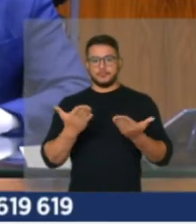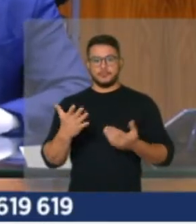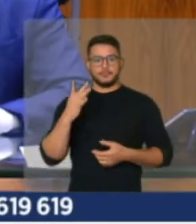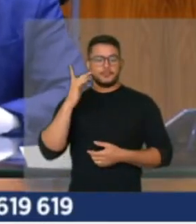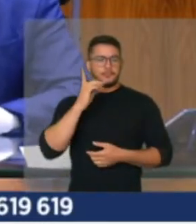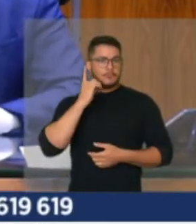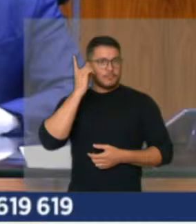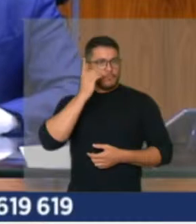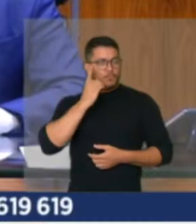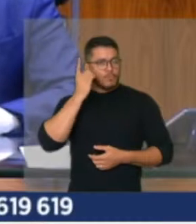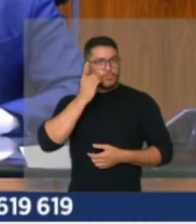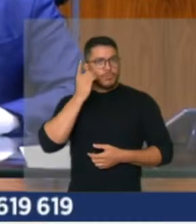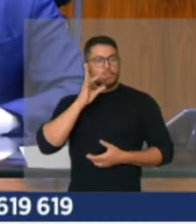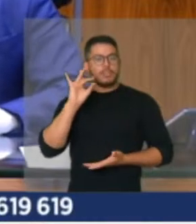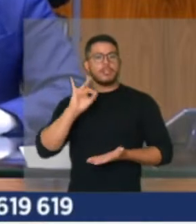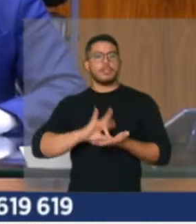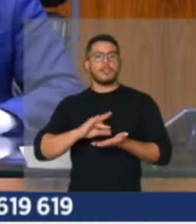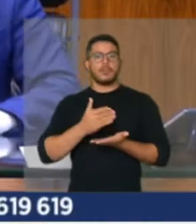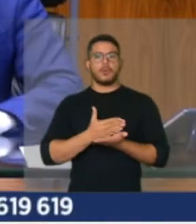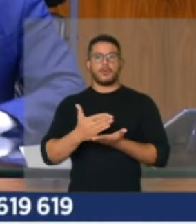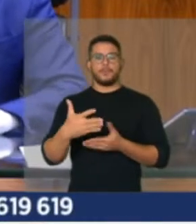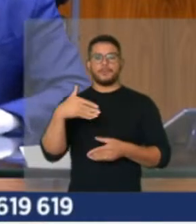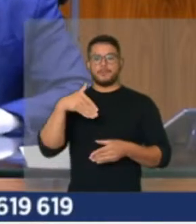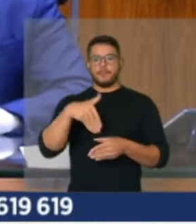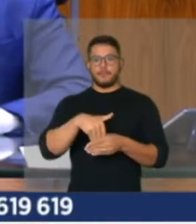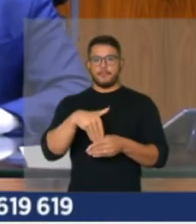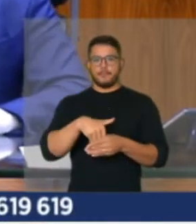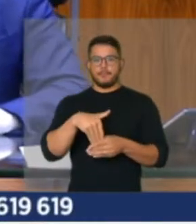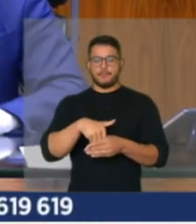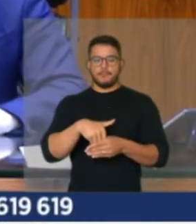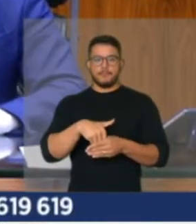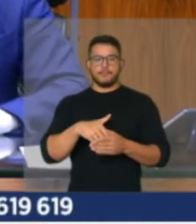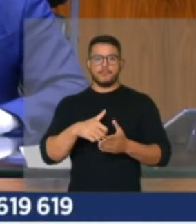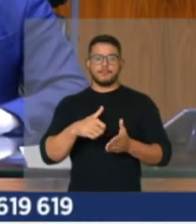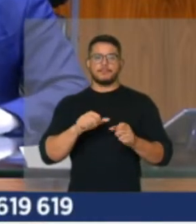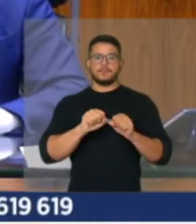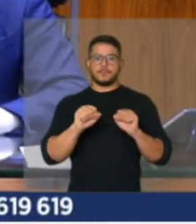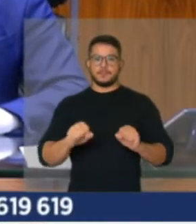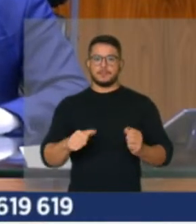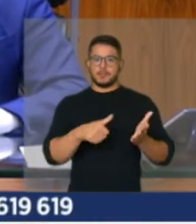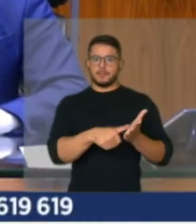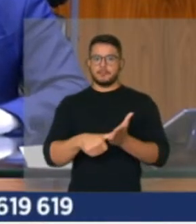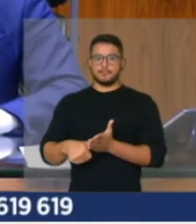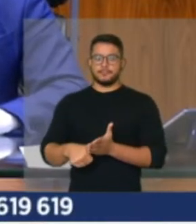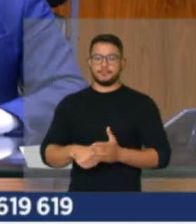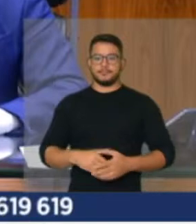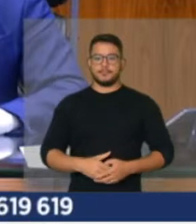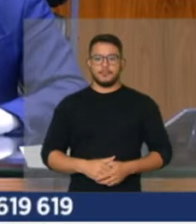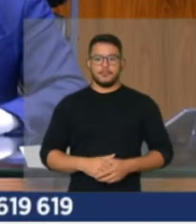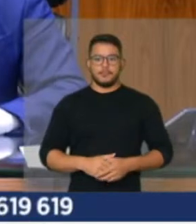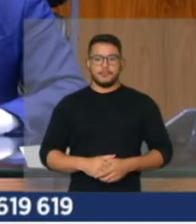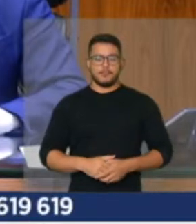INFOLEG PARLAMENTAR ESTÁ INICIADA A VOTAÇÃO. TEMPO DE LIDERANÇA... -- [DEPUTADO]: PRESIDENTE NOVA ORIENTAÇÃO